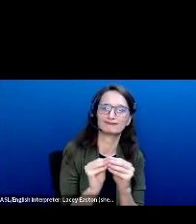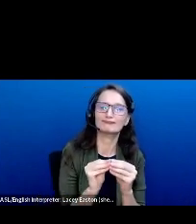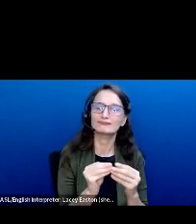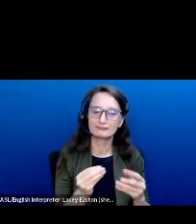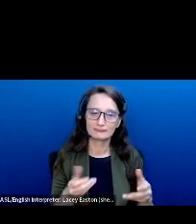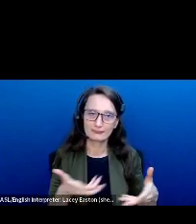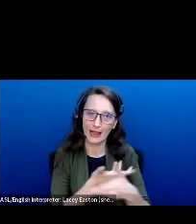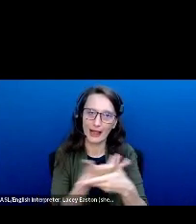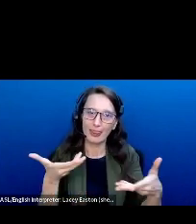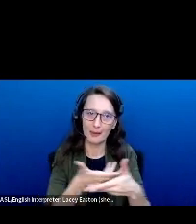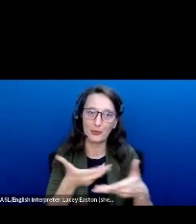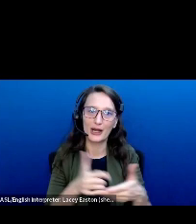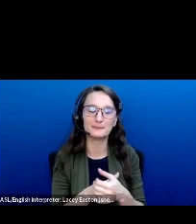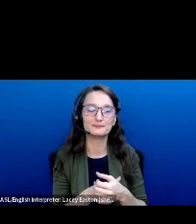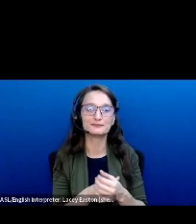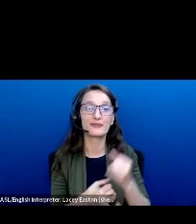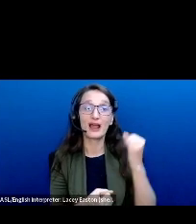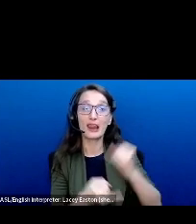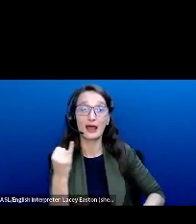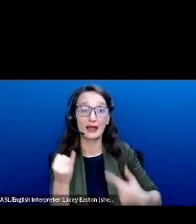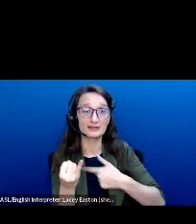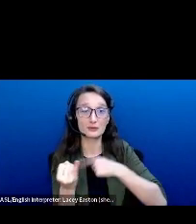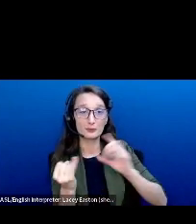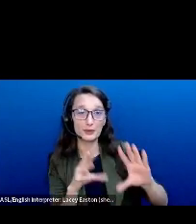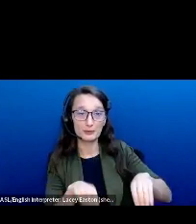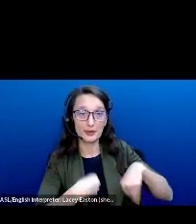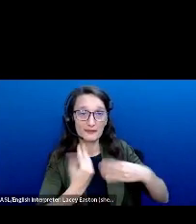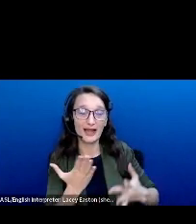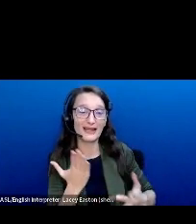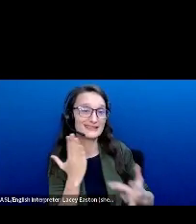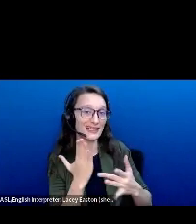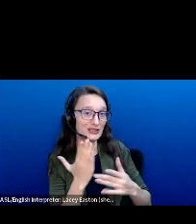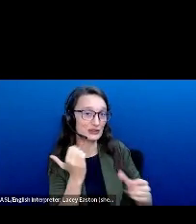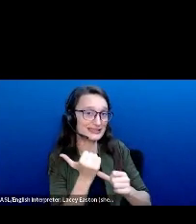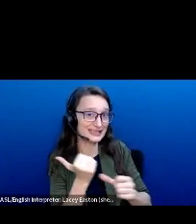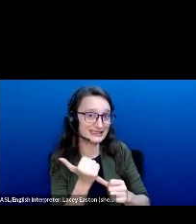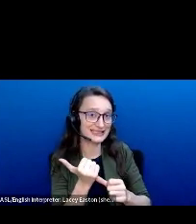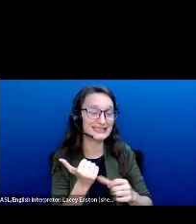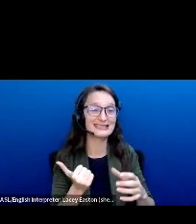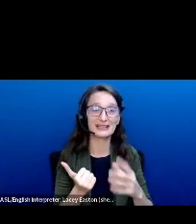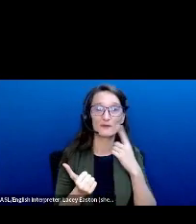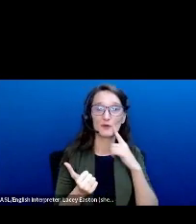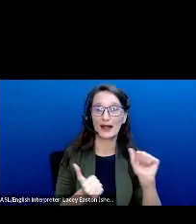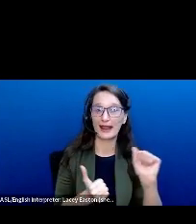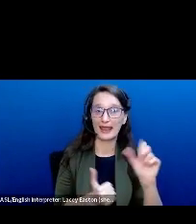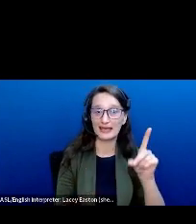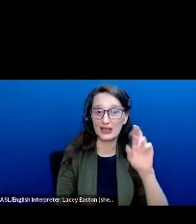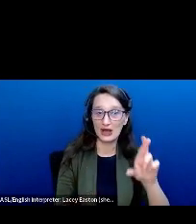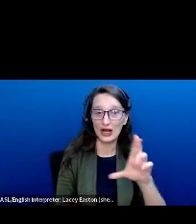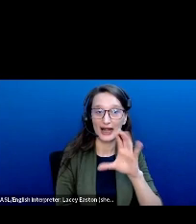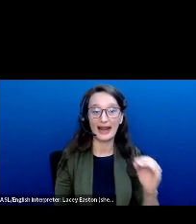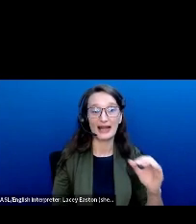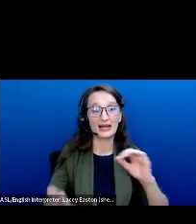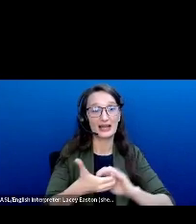asistencia técnica y servicios directos para brindar ADR en colaboración con la nueva